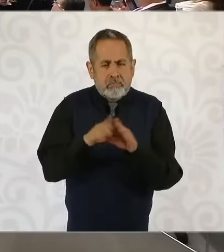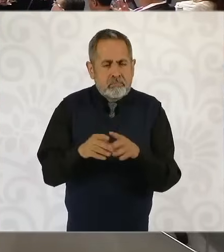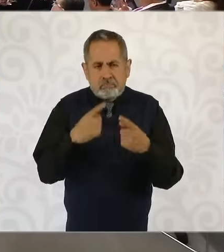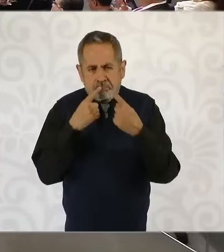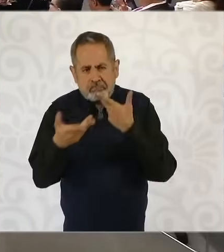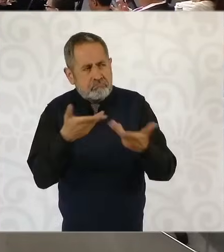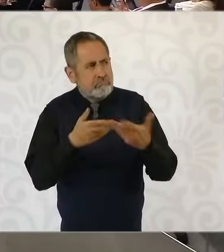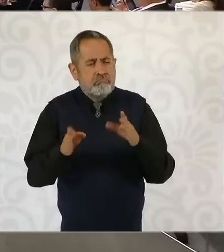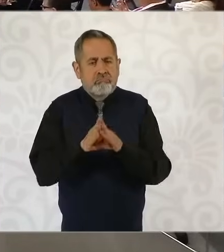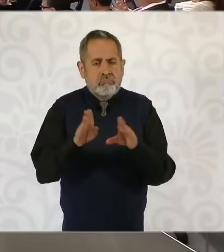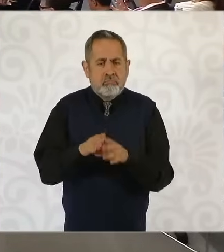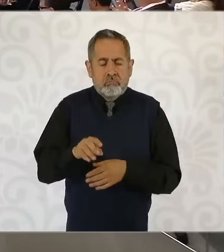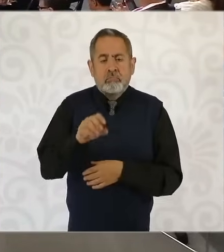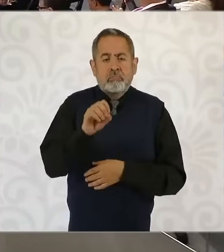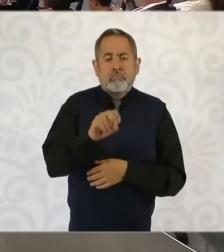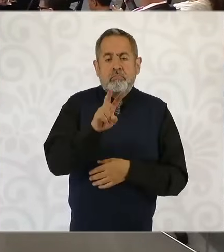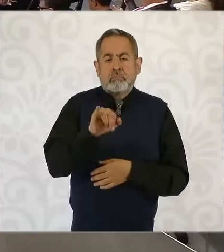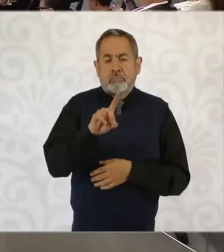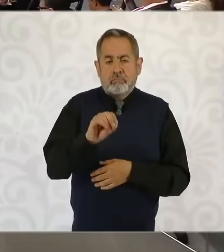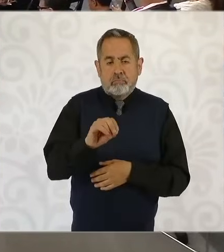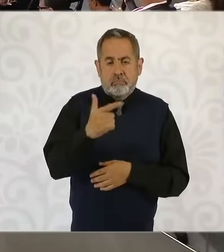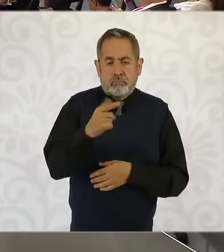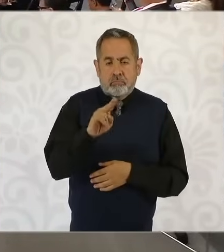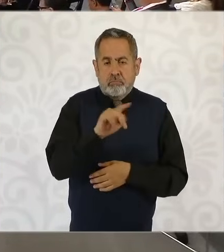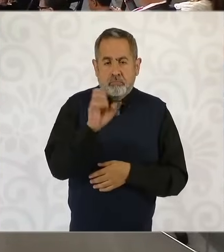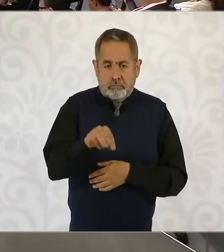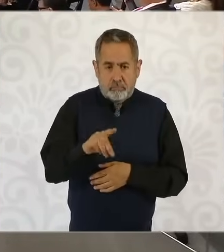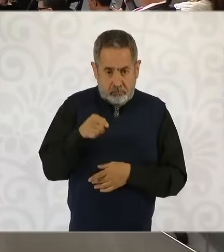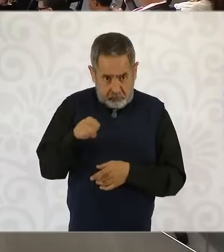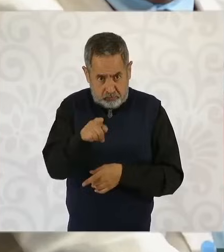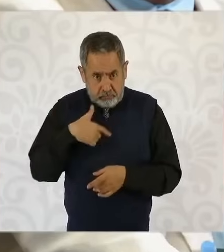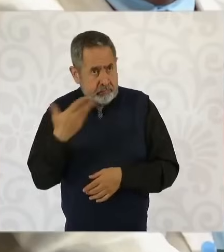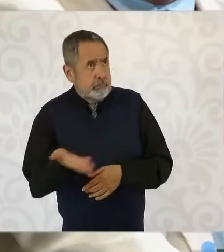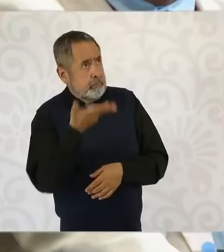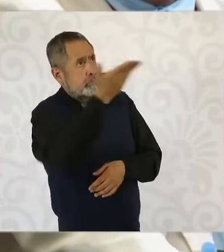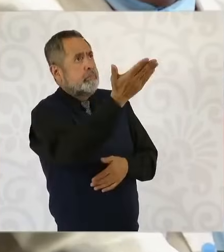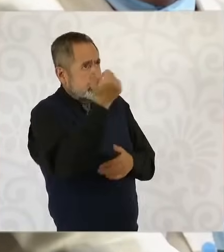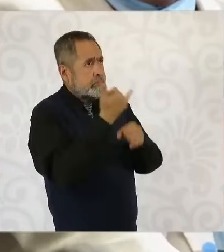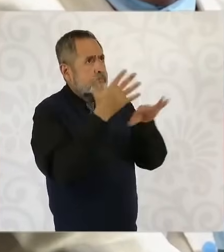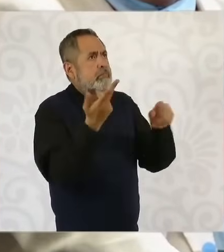que llegó Ovidio Guzmán ustedes han solicitado información específicamente sobre este tema